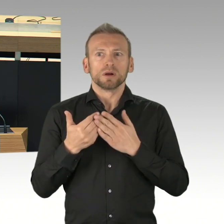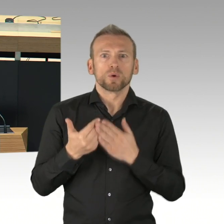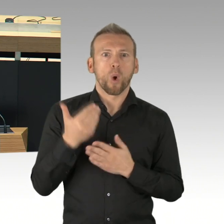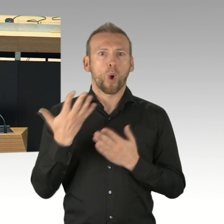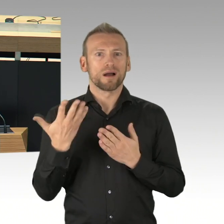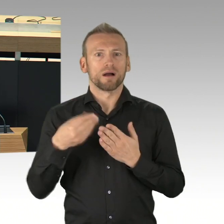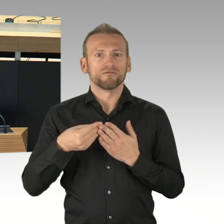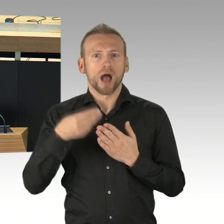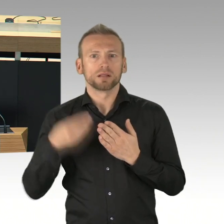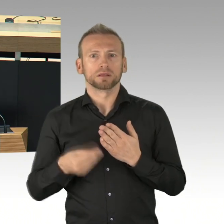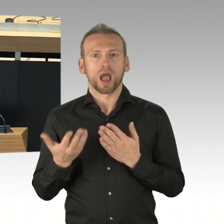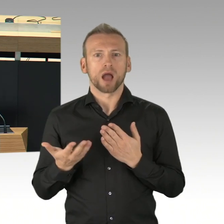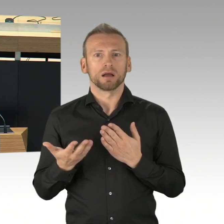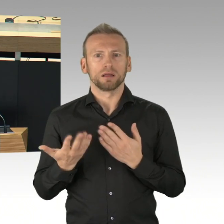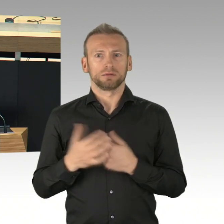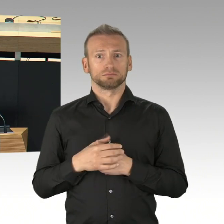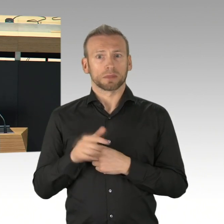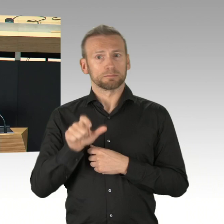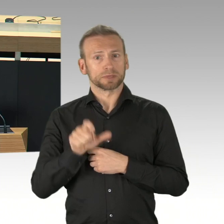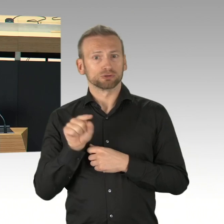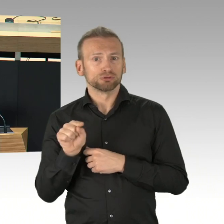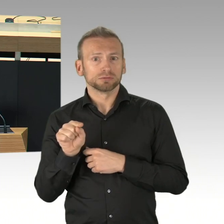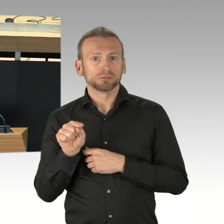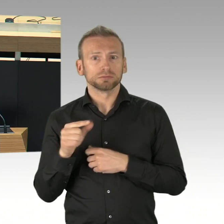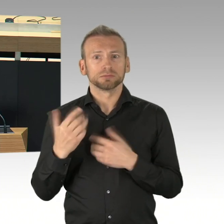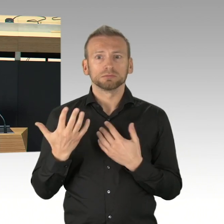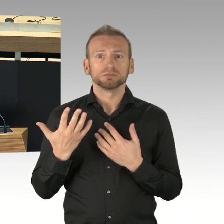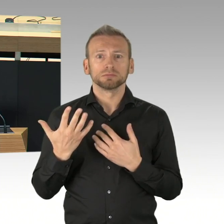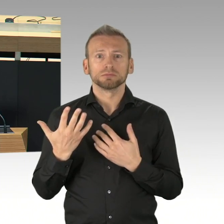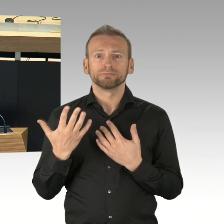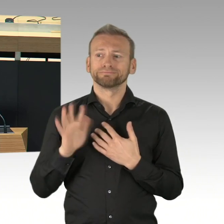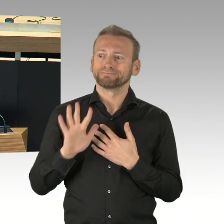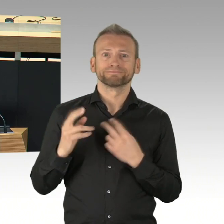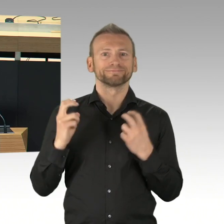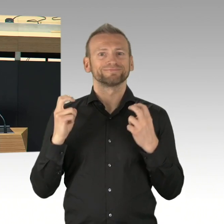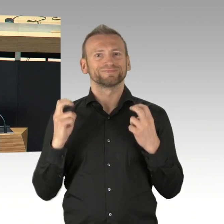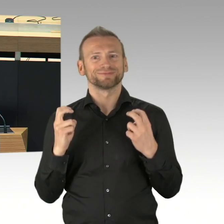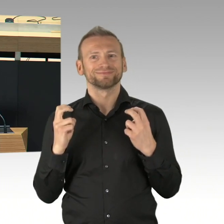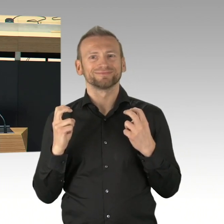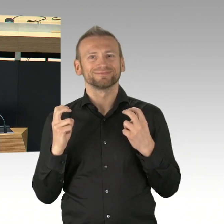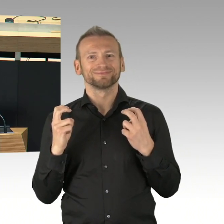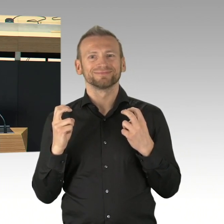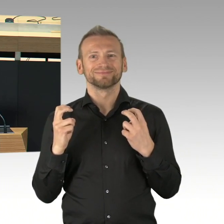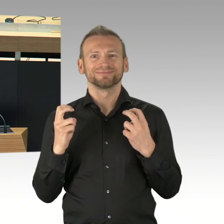und wenn Sie sich dann das BGB angeguckt hätten, da steht nämlich drin, dass die Mieterhöhung nach wie vor immer schon gedeckelt war,